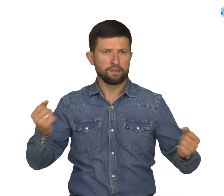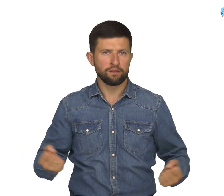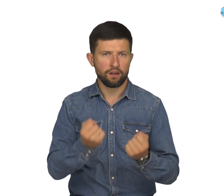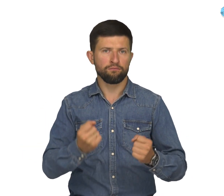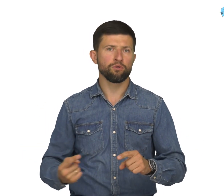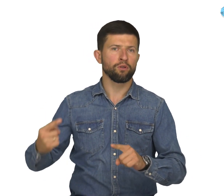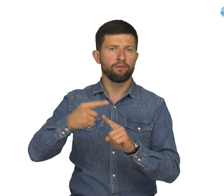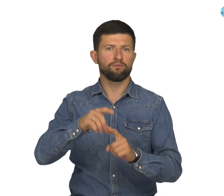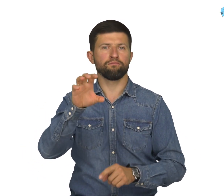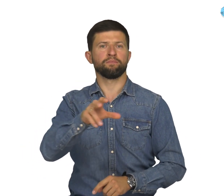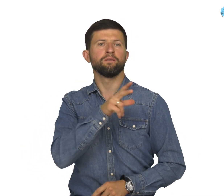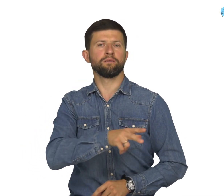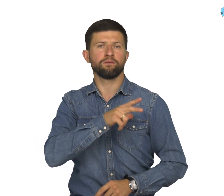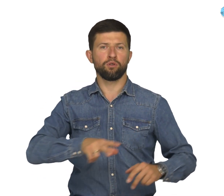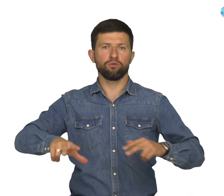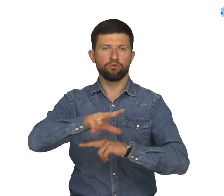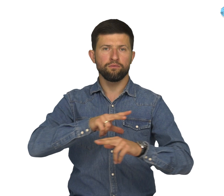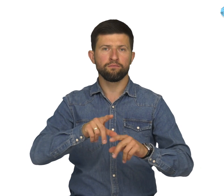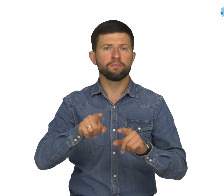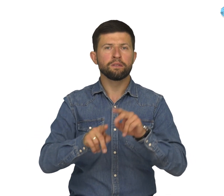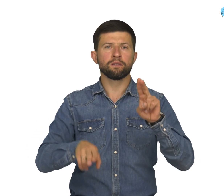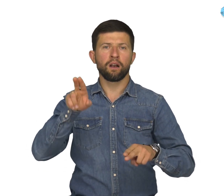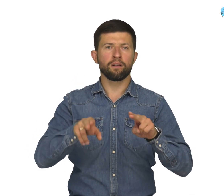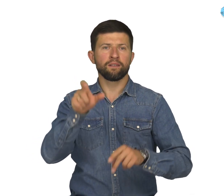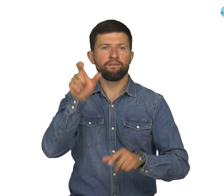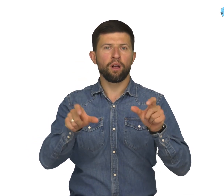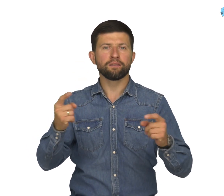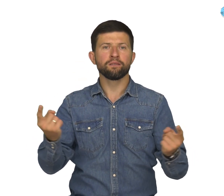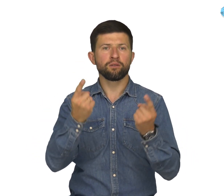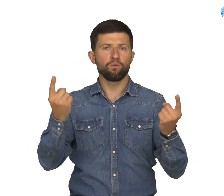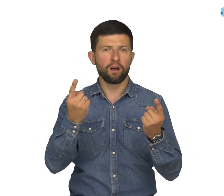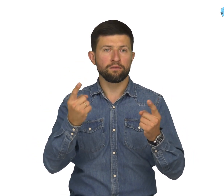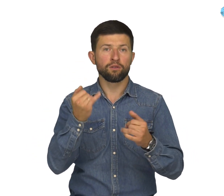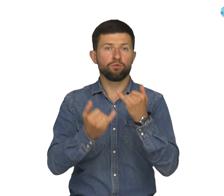mogą starać się o dodatki do zasiłku rodzinnego uzależnione od indywidualnej sytuacji